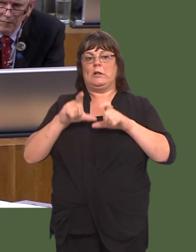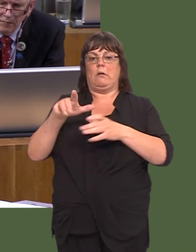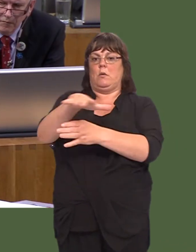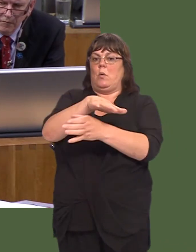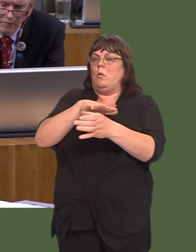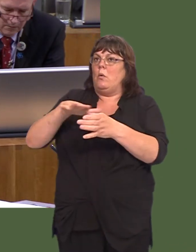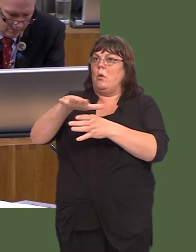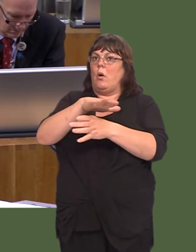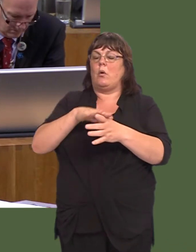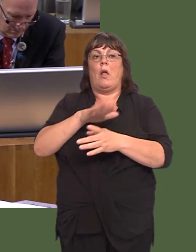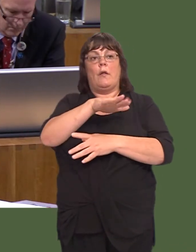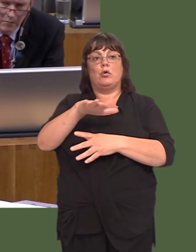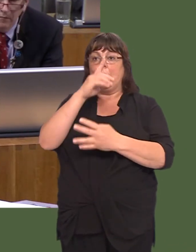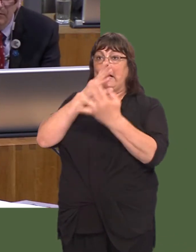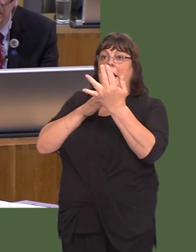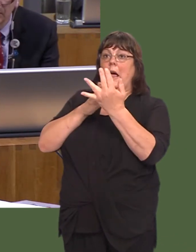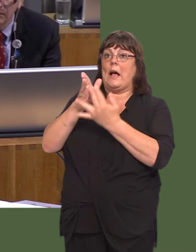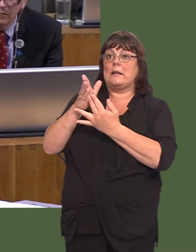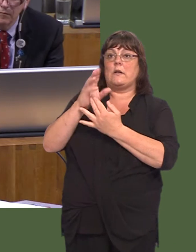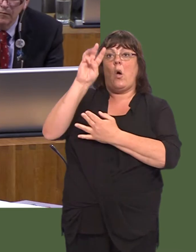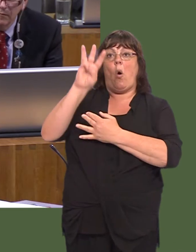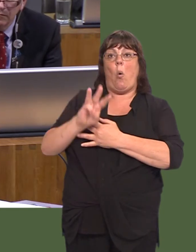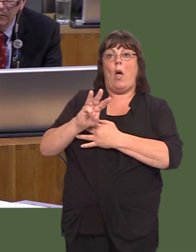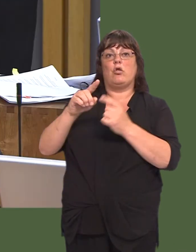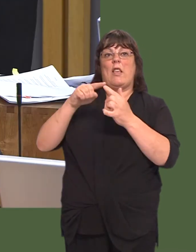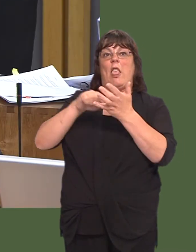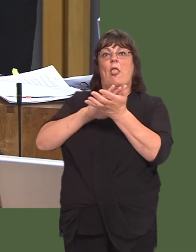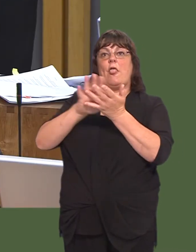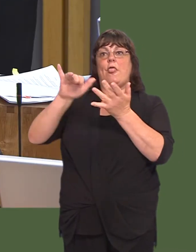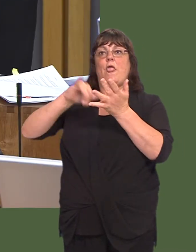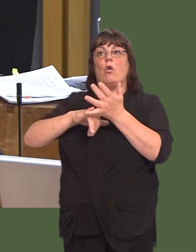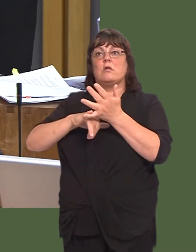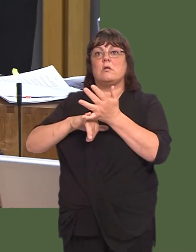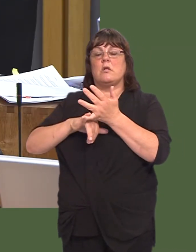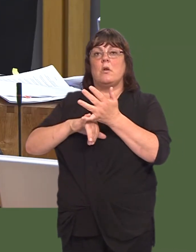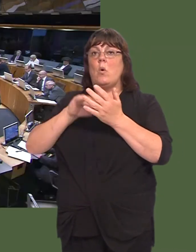Cymraeg y tu fas iír ysgol heb orfod teithio gormod. Mark Isherwood: 7.